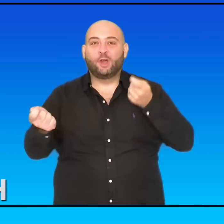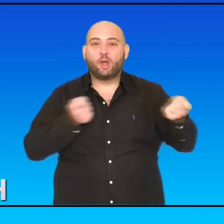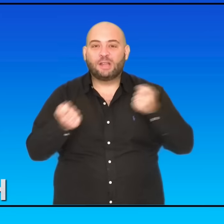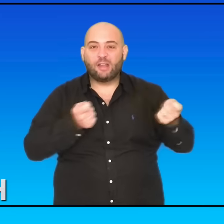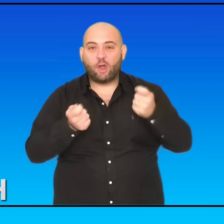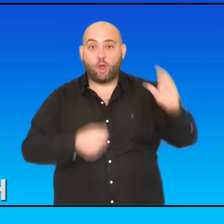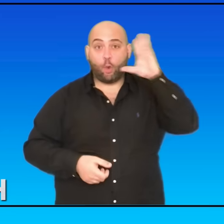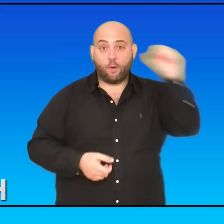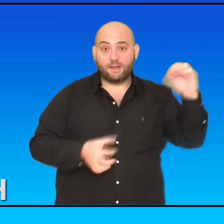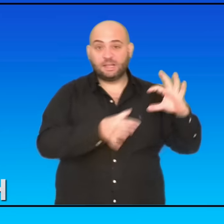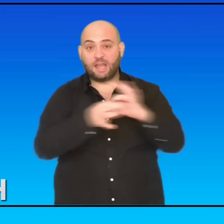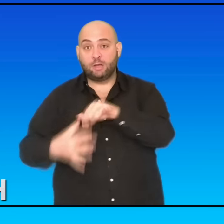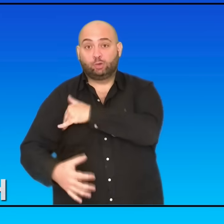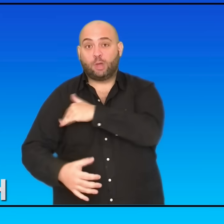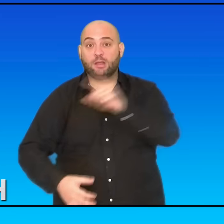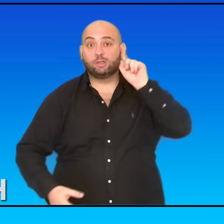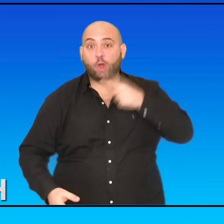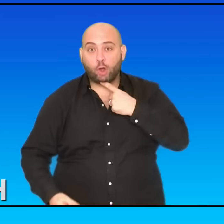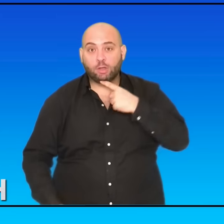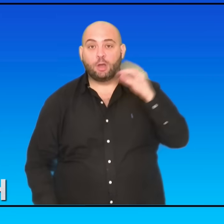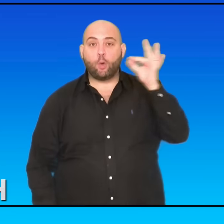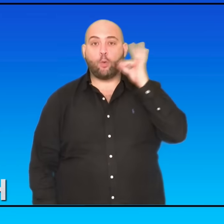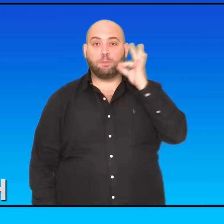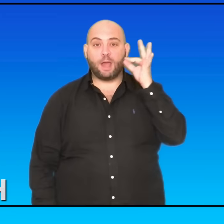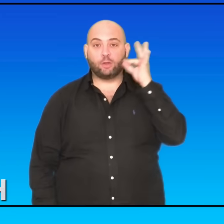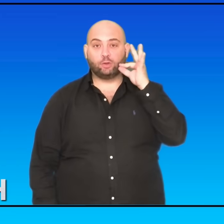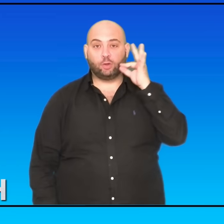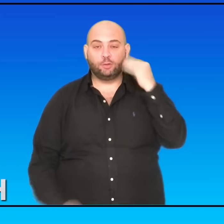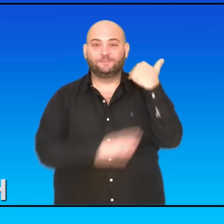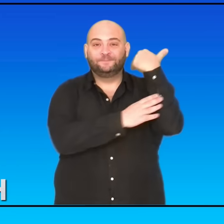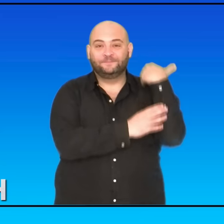il coordinatore del Convegno “Università e Studenti Sordi”, il Sig. Humberto Insolera